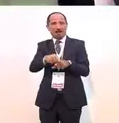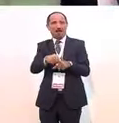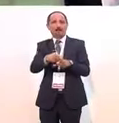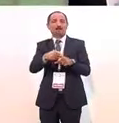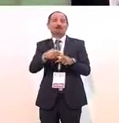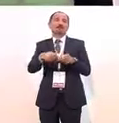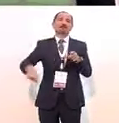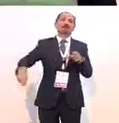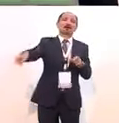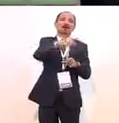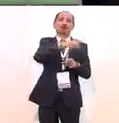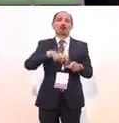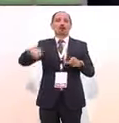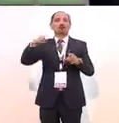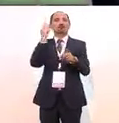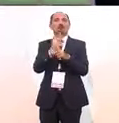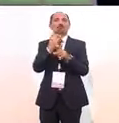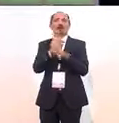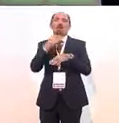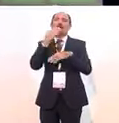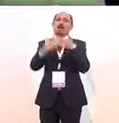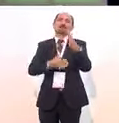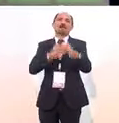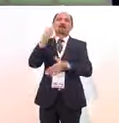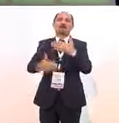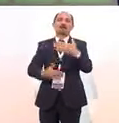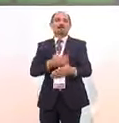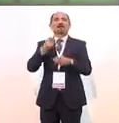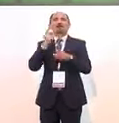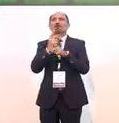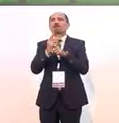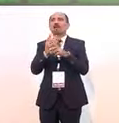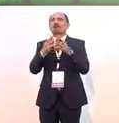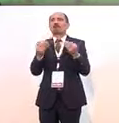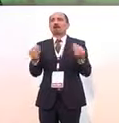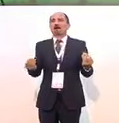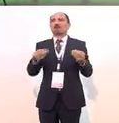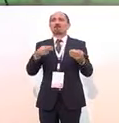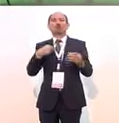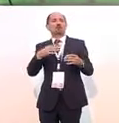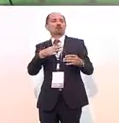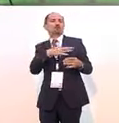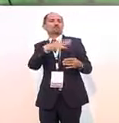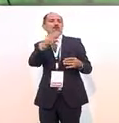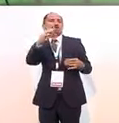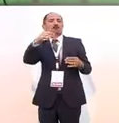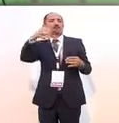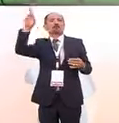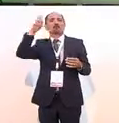noi dobbiamo andare avanti. E dobbiamo farlo con lo spirito di Carmelo che a Rosarno ha